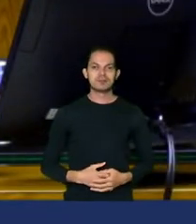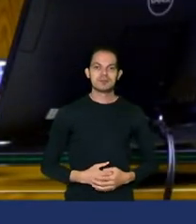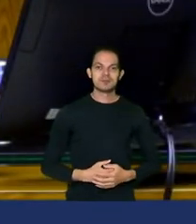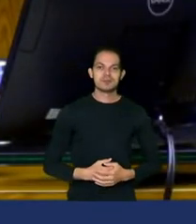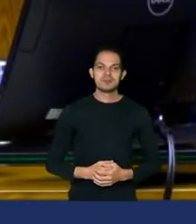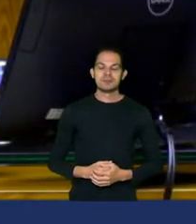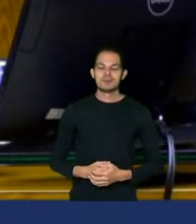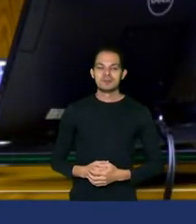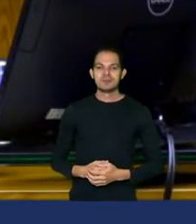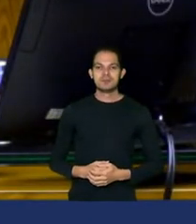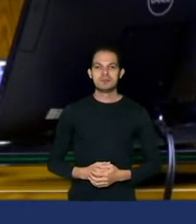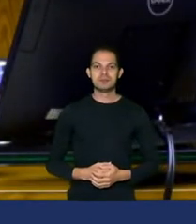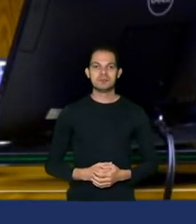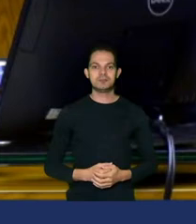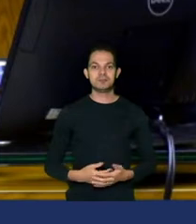[PRESIDENTE]: OBRIGADO, DEPUTADA MARIA DO